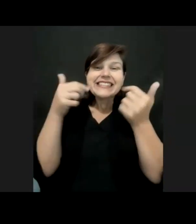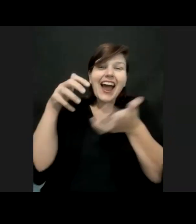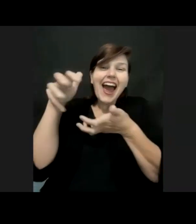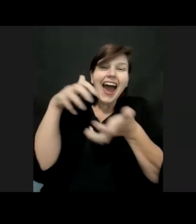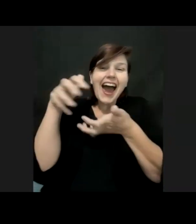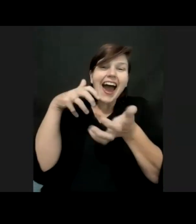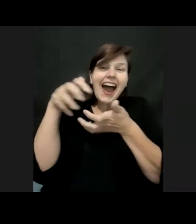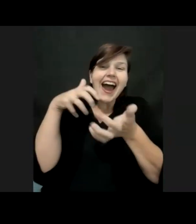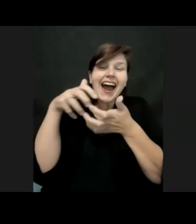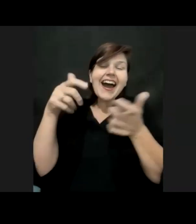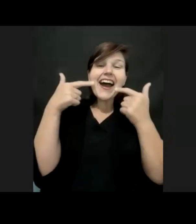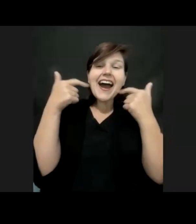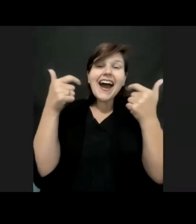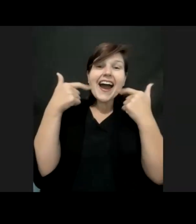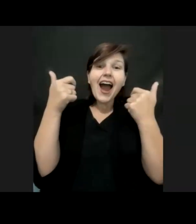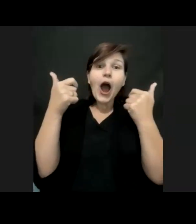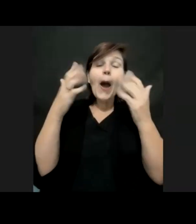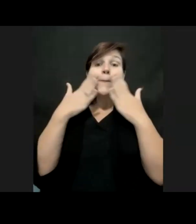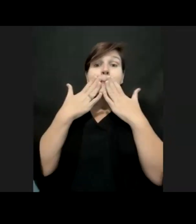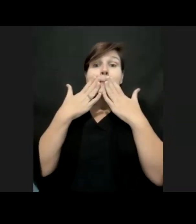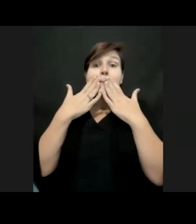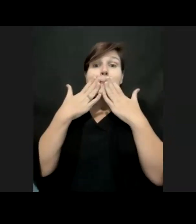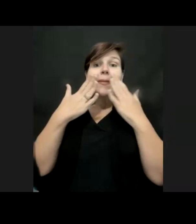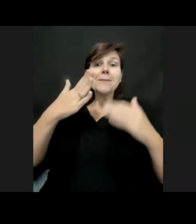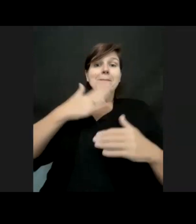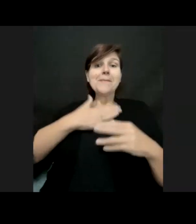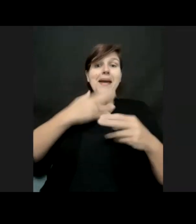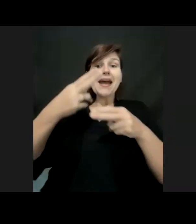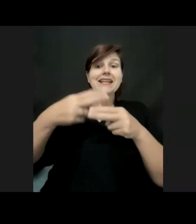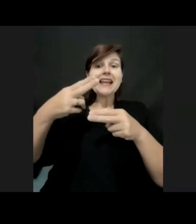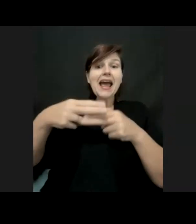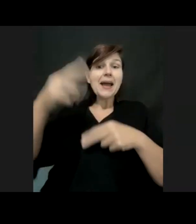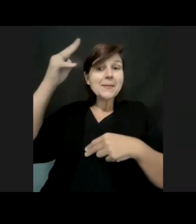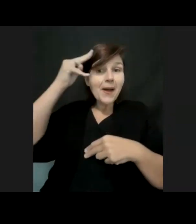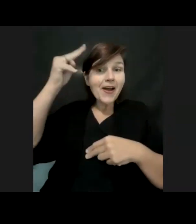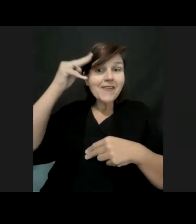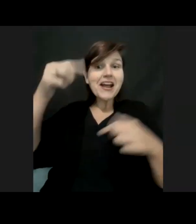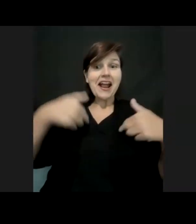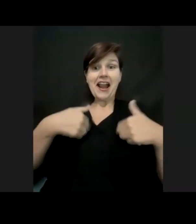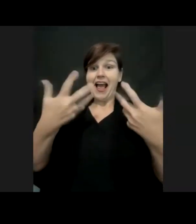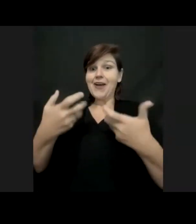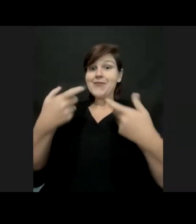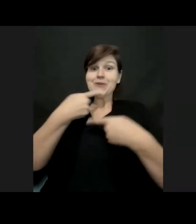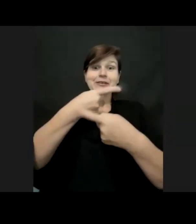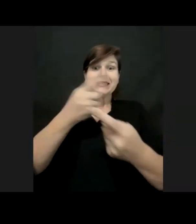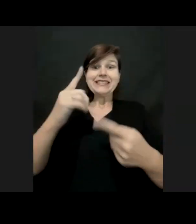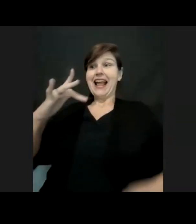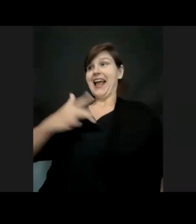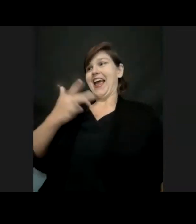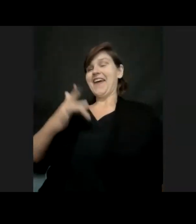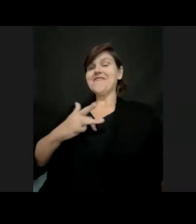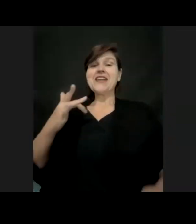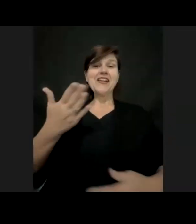[gasp] ∂ ∂ My name is Marvin and I’d like to say I’m feeling oh, so happy today!